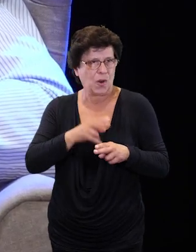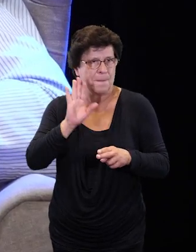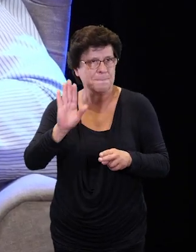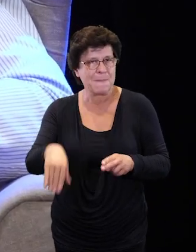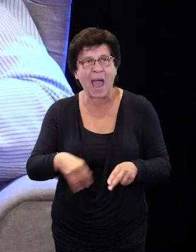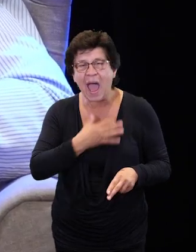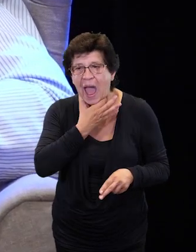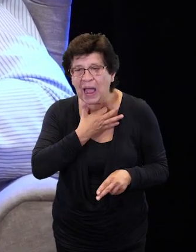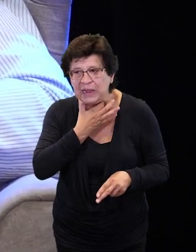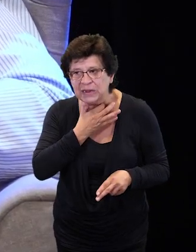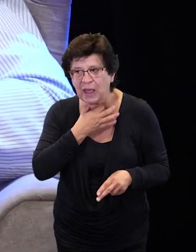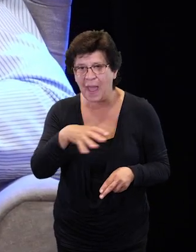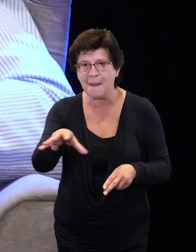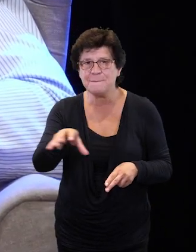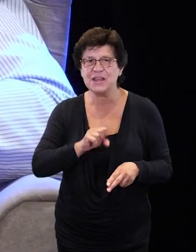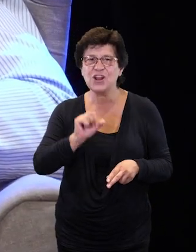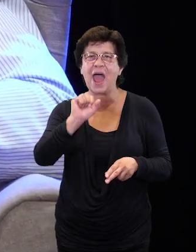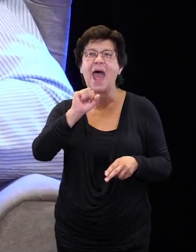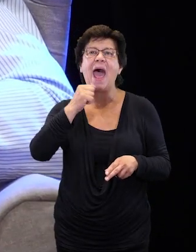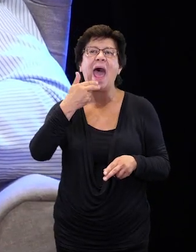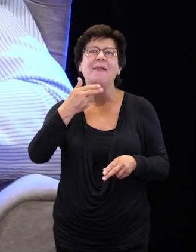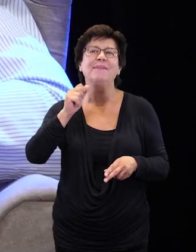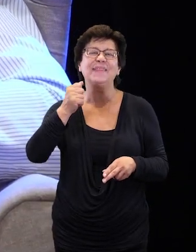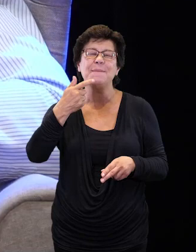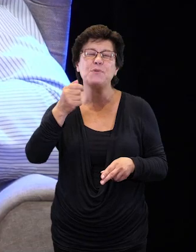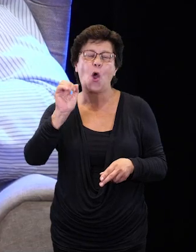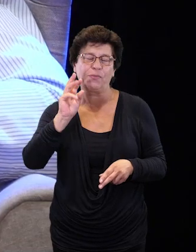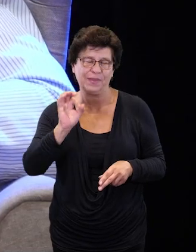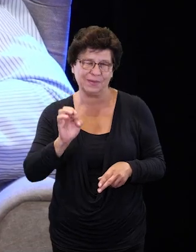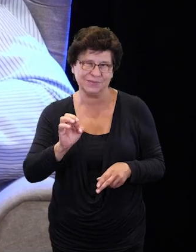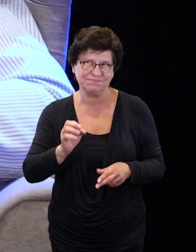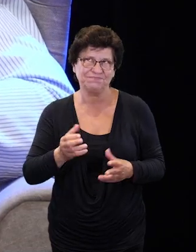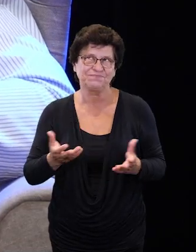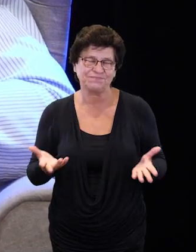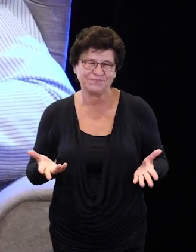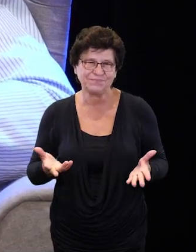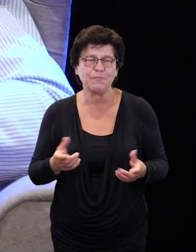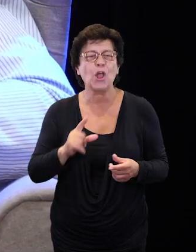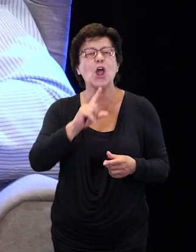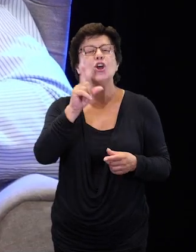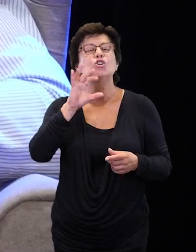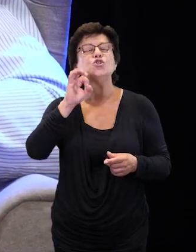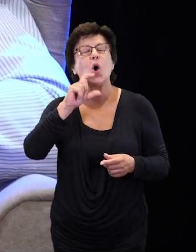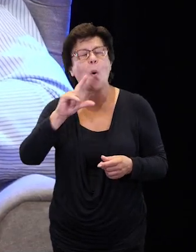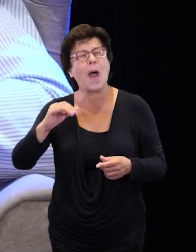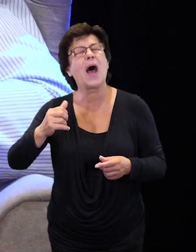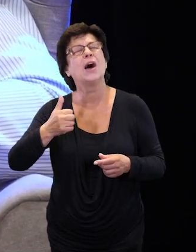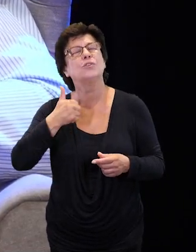to biorą antybiotyk i idą do lekarza, normalnie. W sensie zioła super, wszystko super, ale jak są naprawdę chore